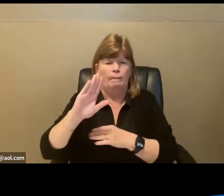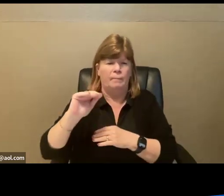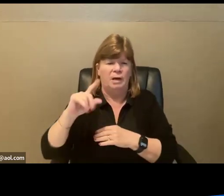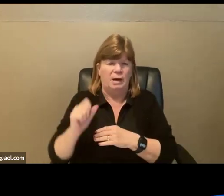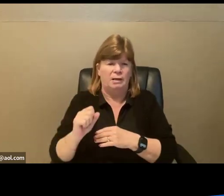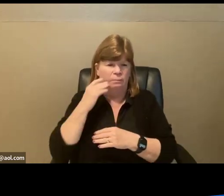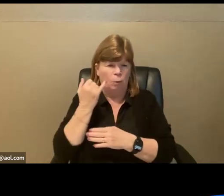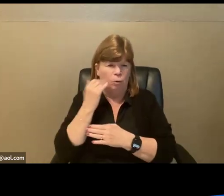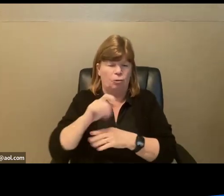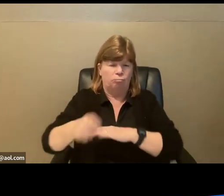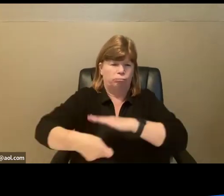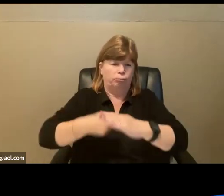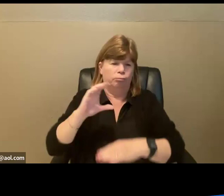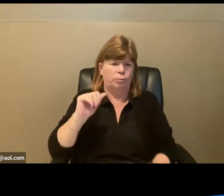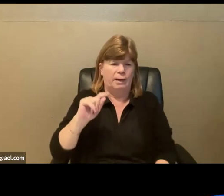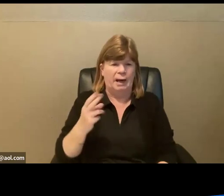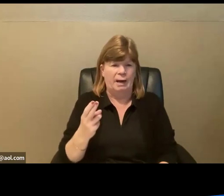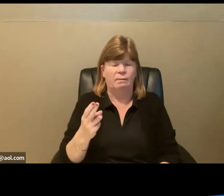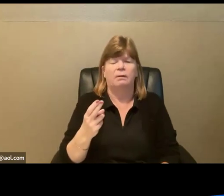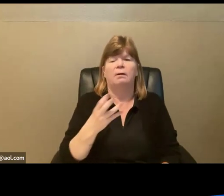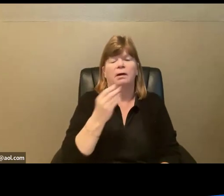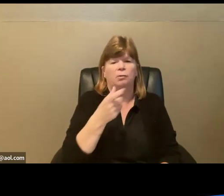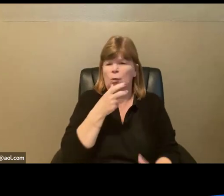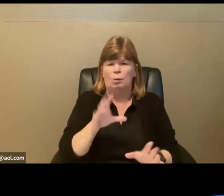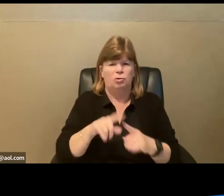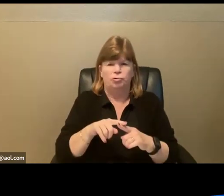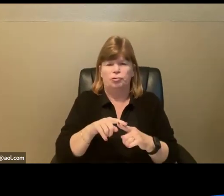usando una sonda y no quieres transferirte al inodoro.